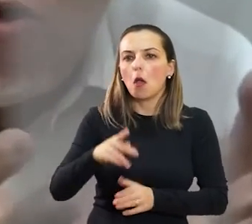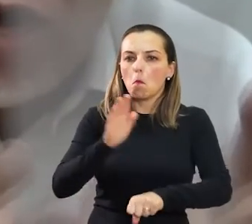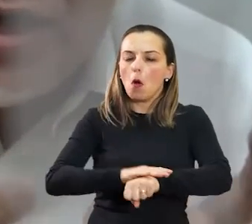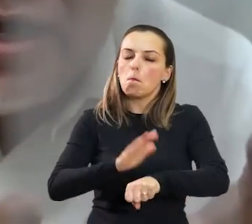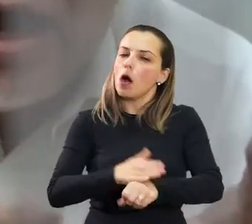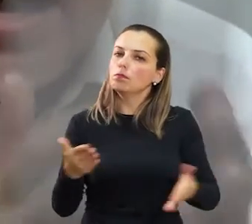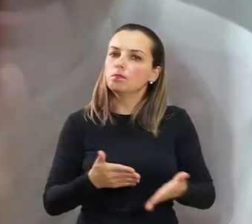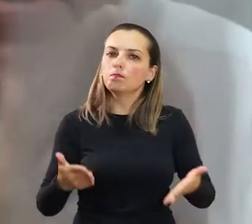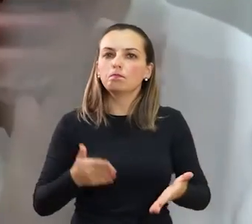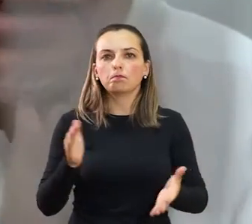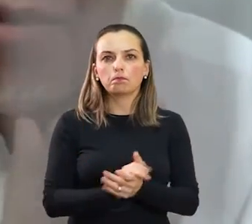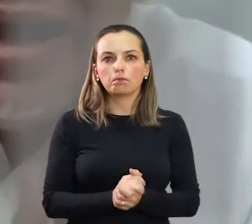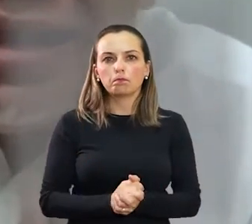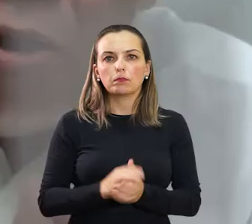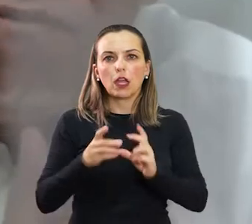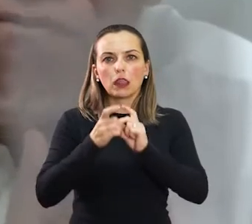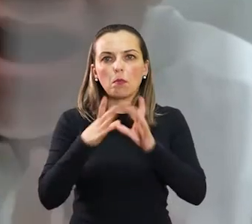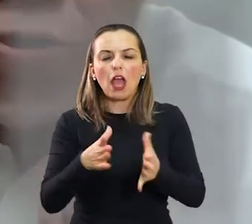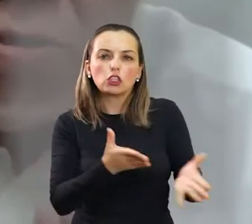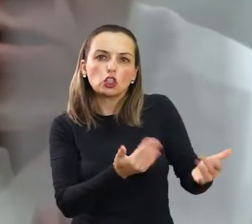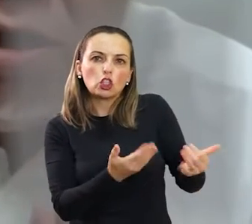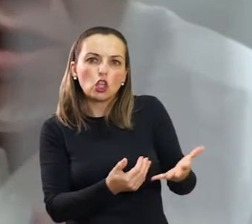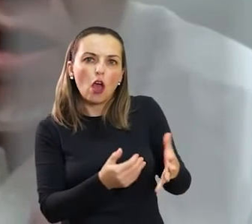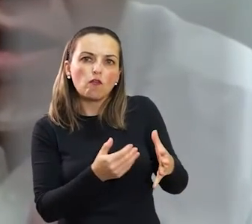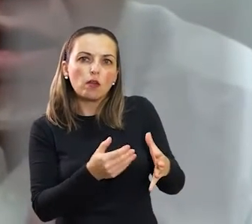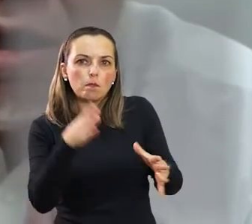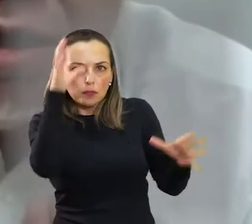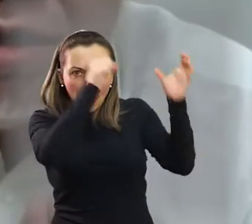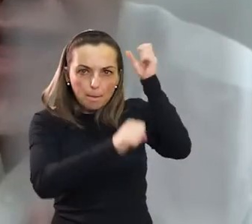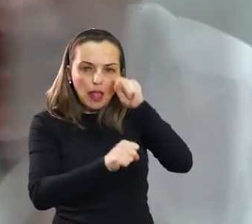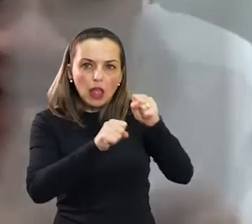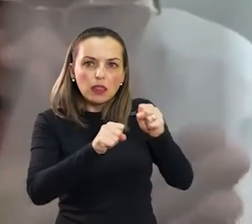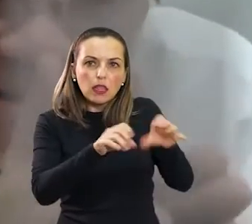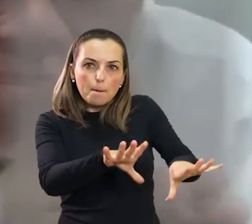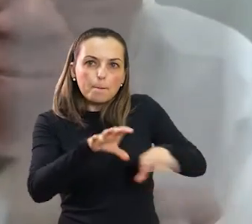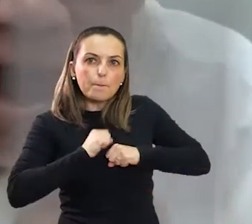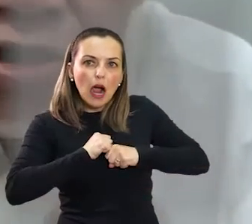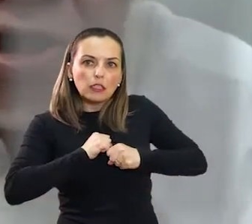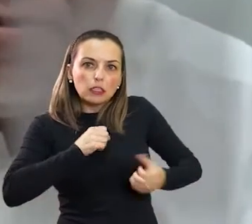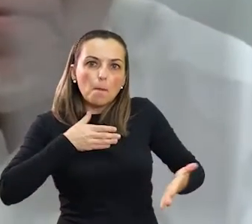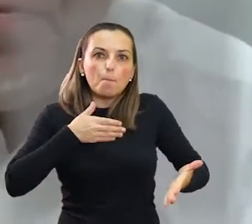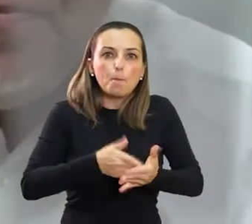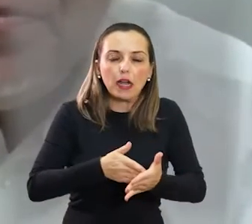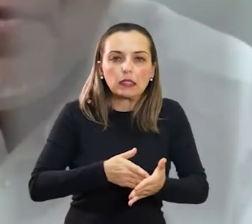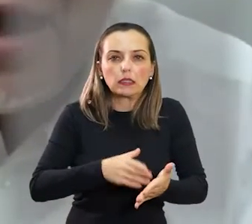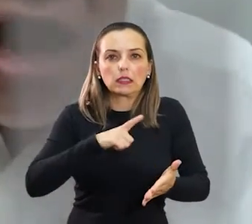Brasil. É precisamente o fato de que se impede que a